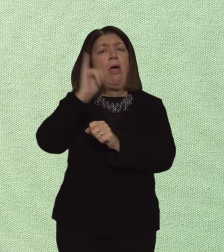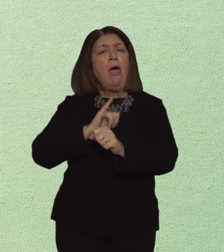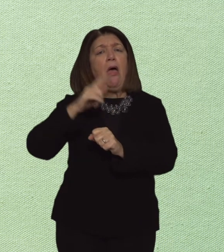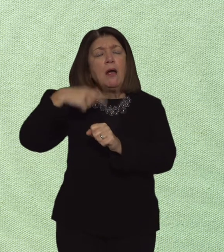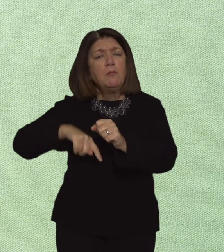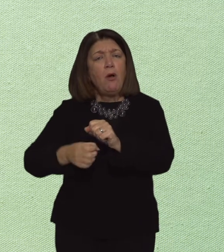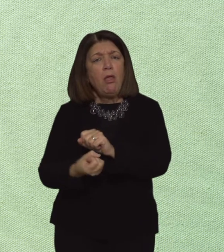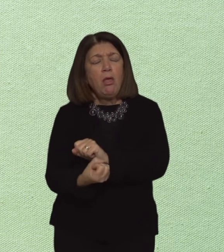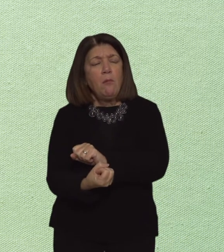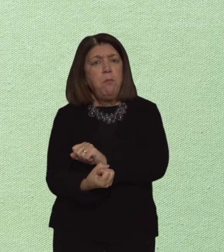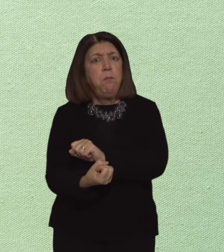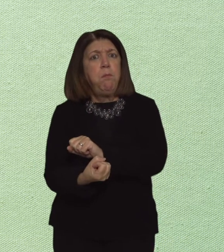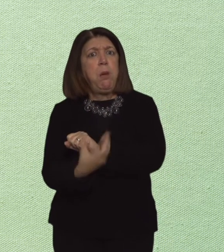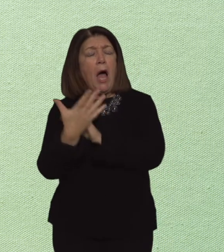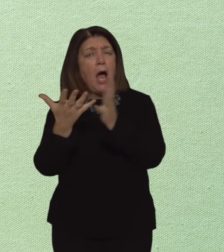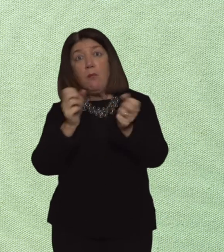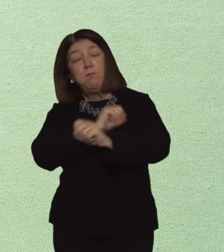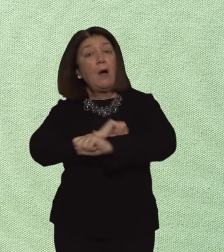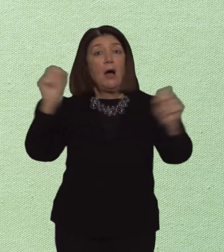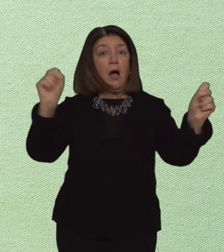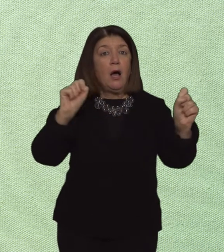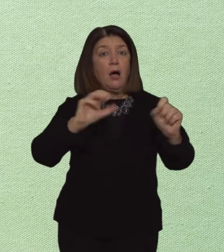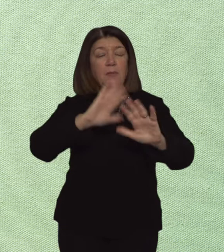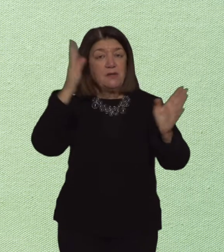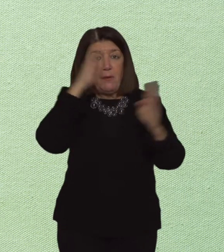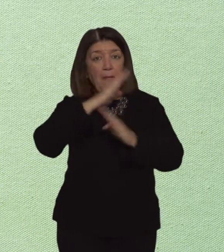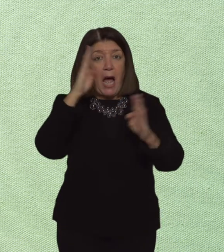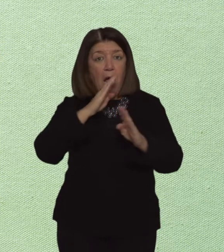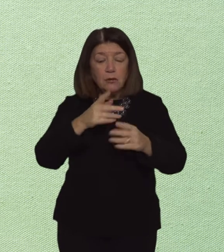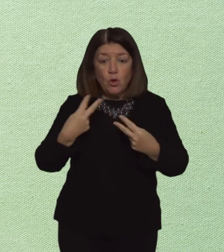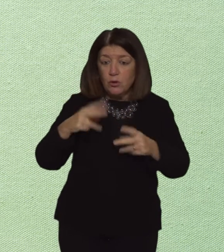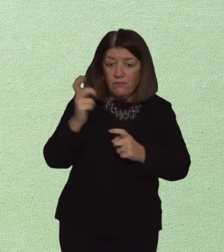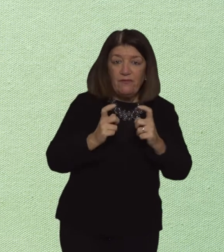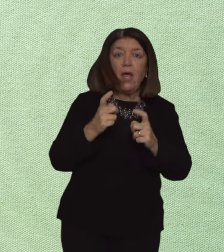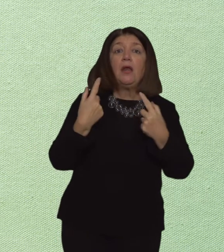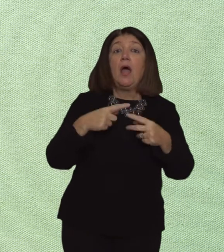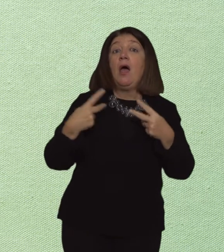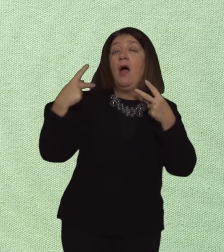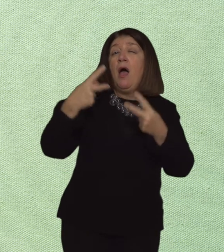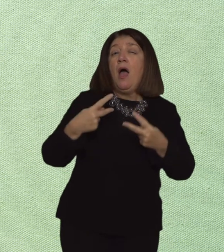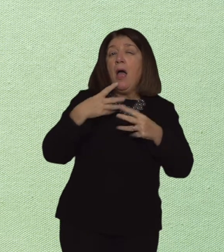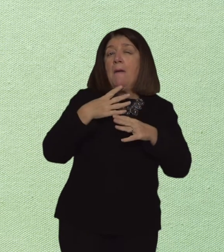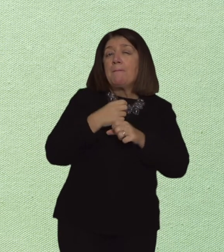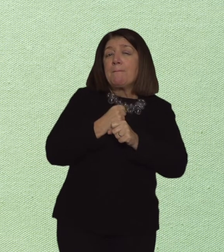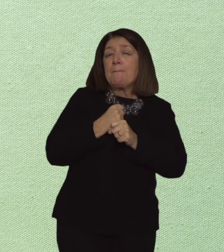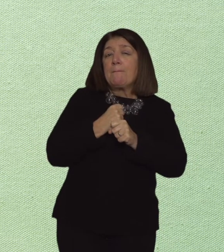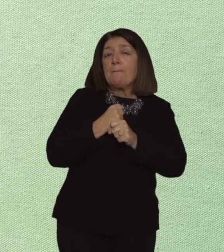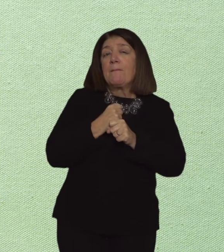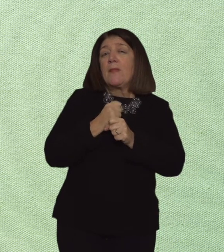poi e convogliare le energie nella direzione della convivenza. Allora quello che noi diciamo è: le identità